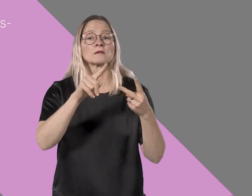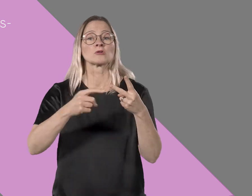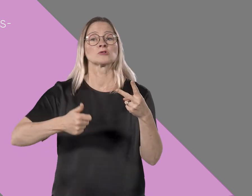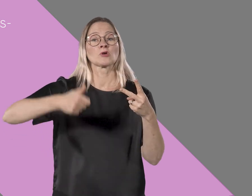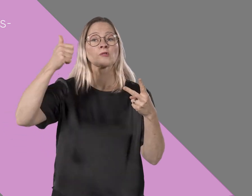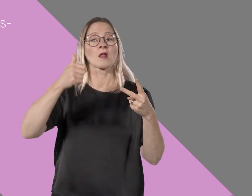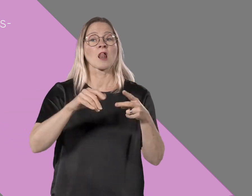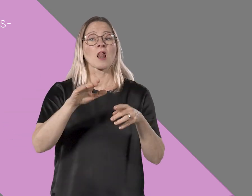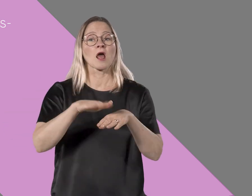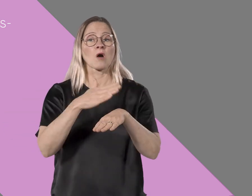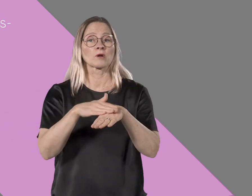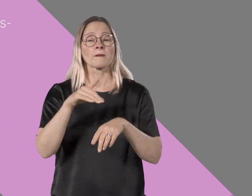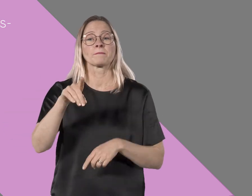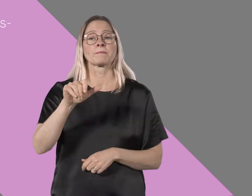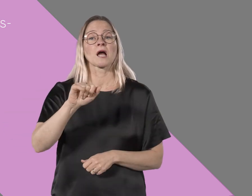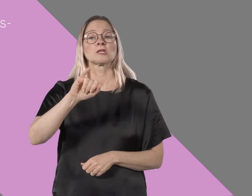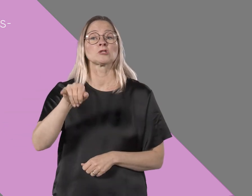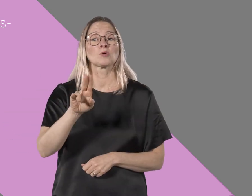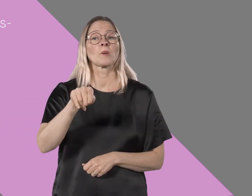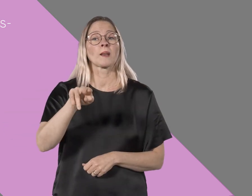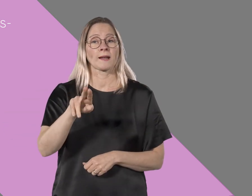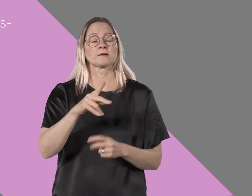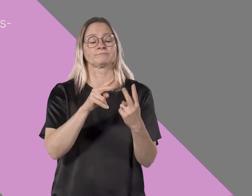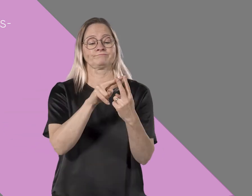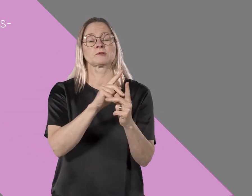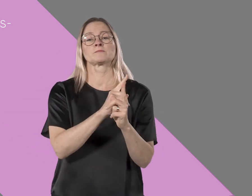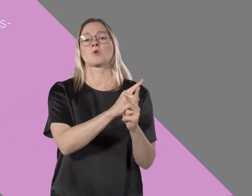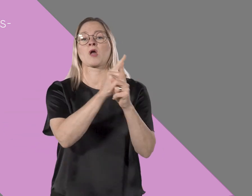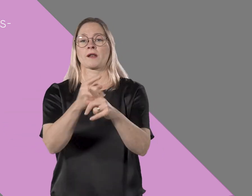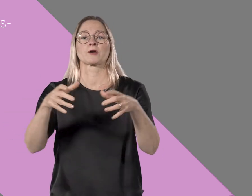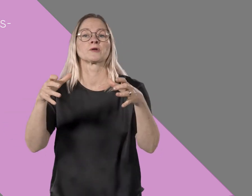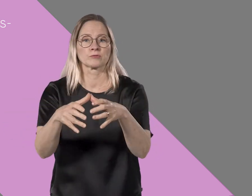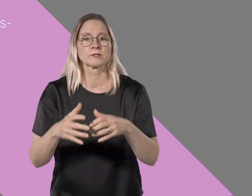ja johtaja Laura Pajunen.